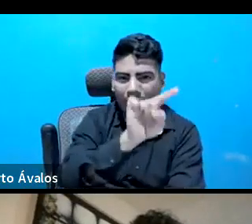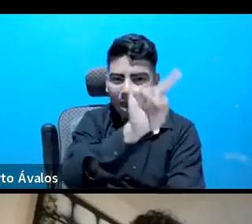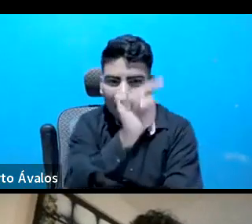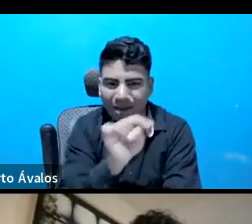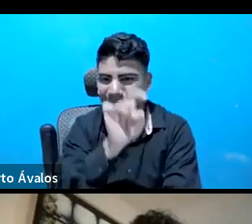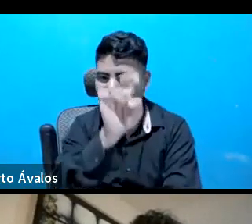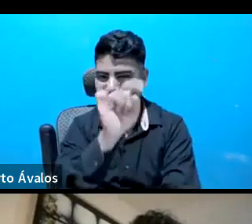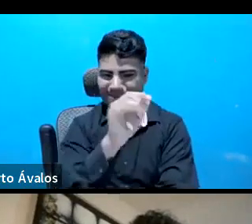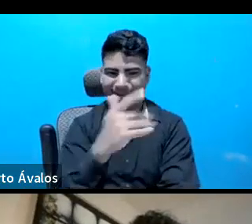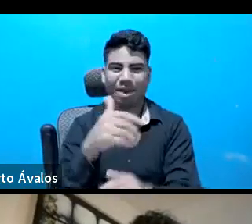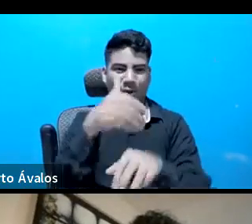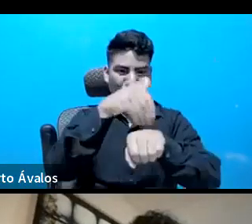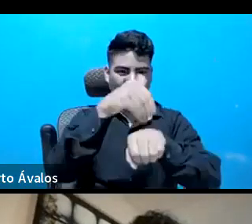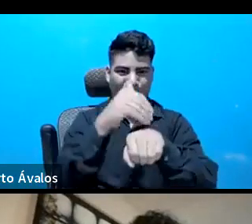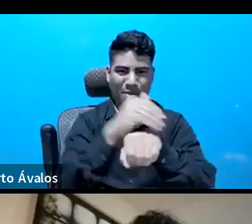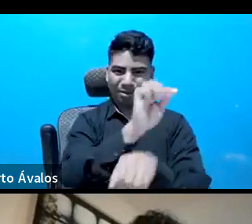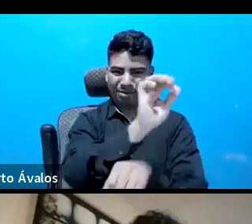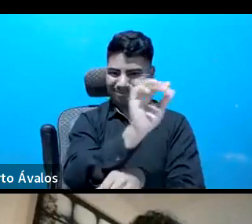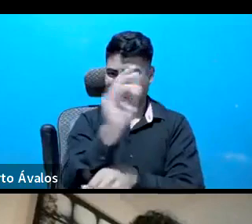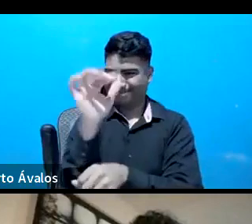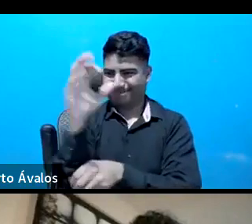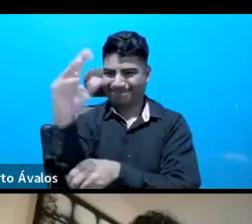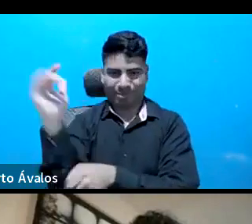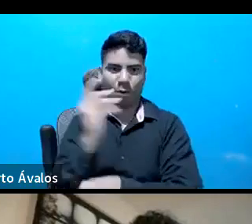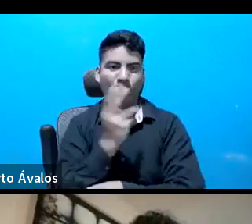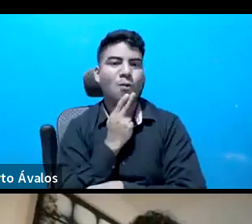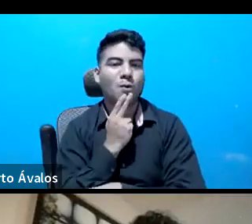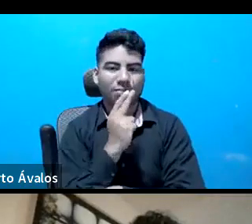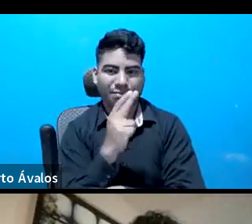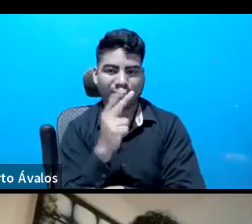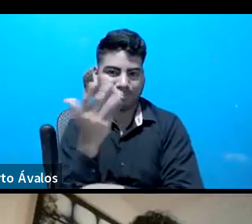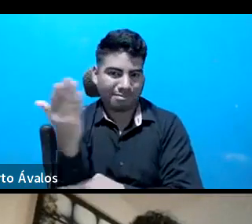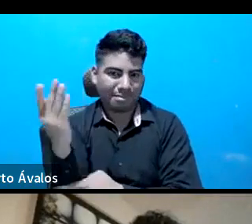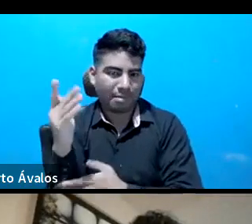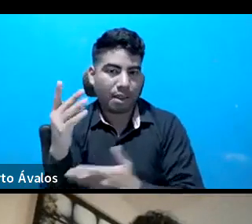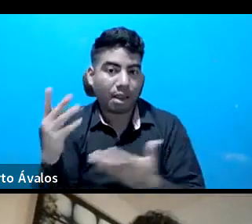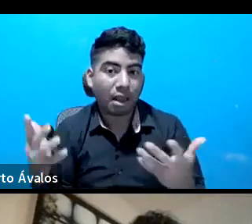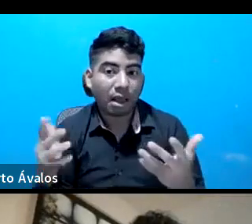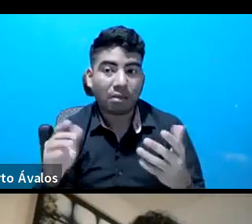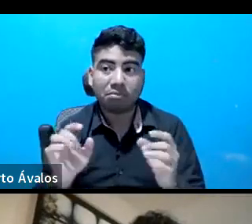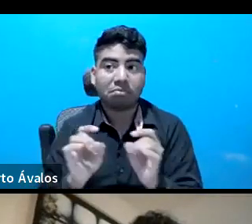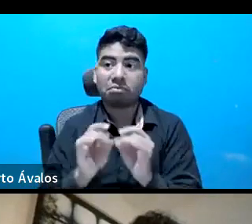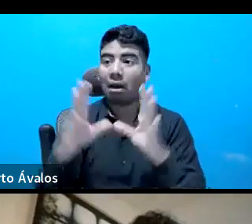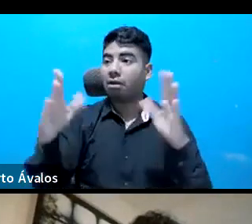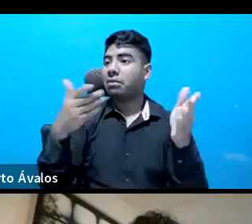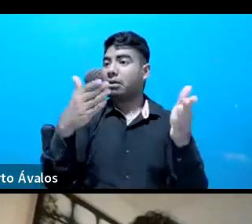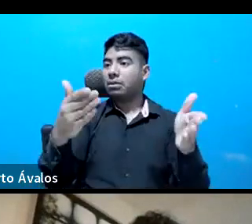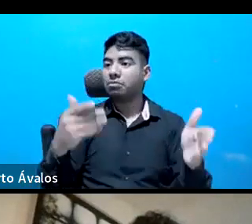Cuando se decía cálculo se decía cálculo arqueológico. Y entonces se hacía